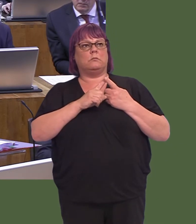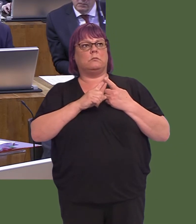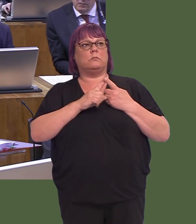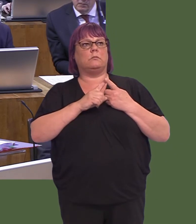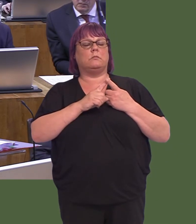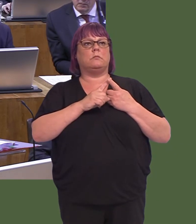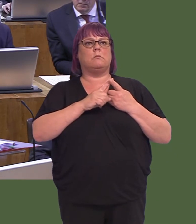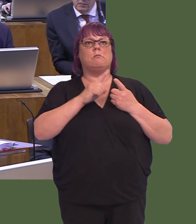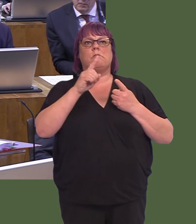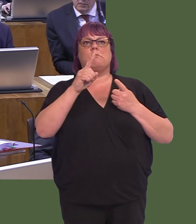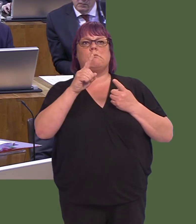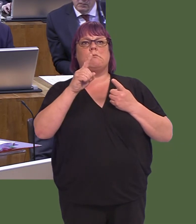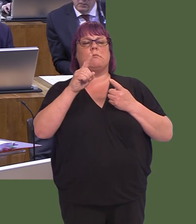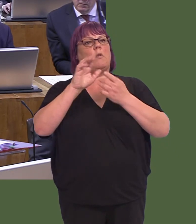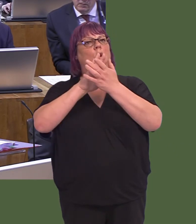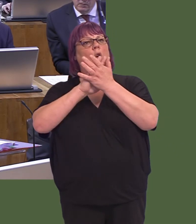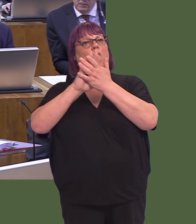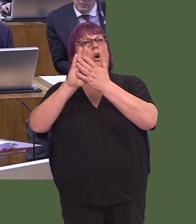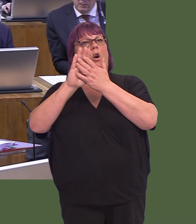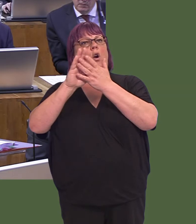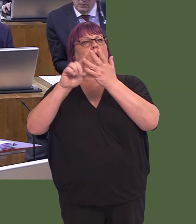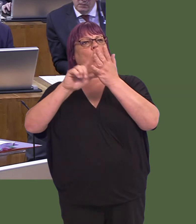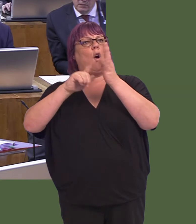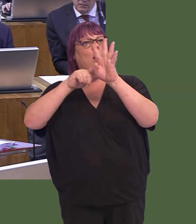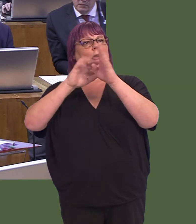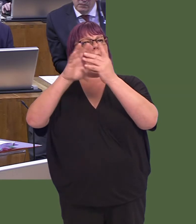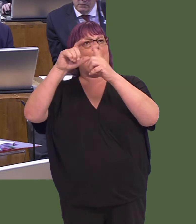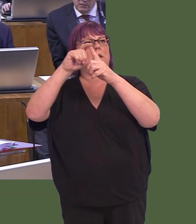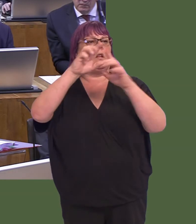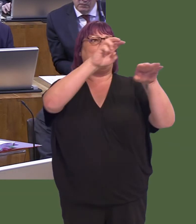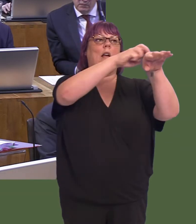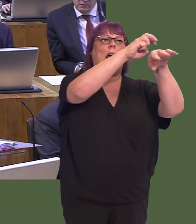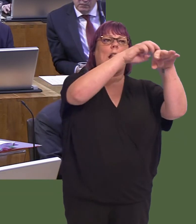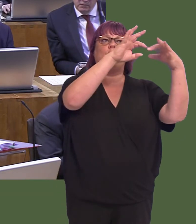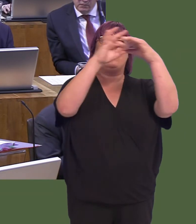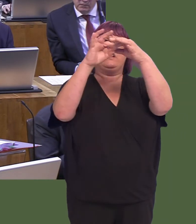Rydym ni wedi dweud na ddylai dim byd fynd yna, wrth ddweud y dylai'r Deyrnas Unedig sefyll yn yr undeb tollau; mae hynny'n hollbwysig.